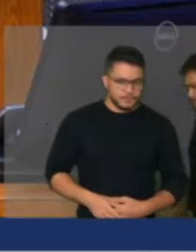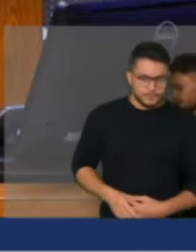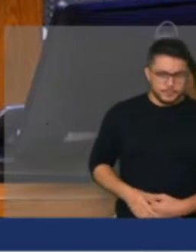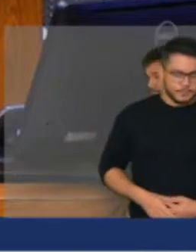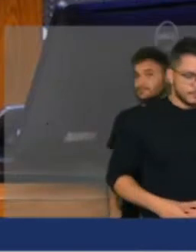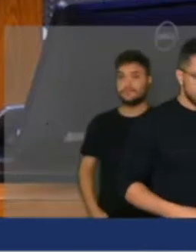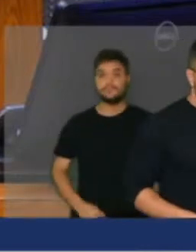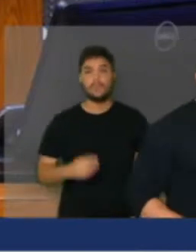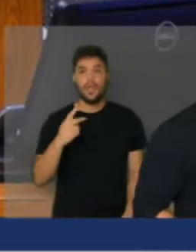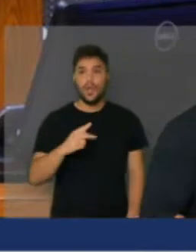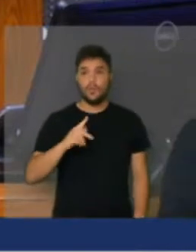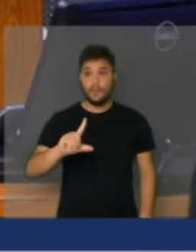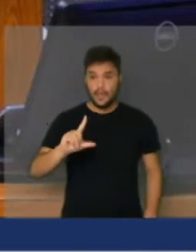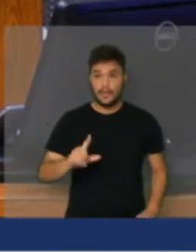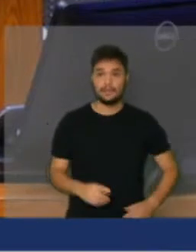PRESIDENTE... O PL ENCAMINHA O